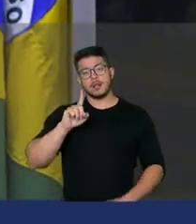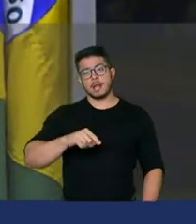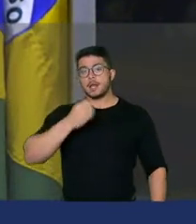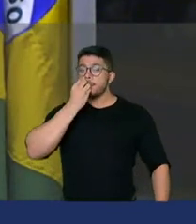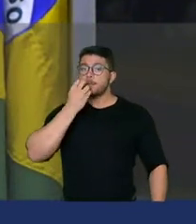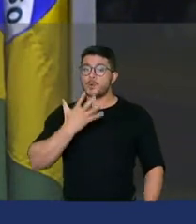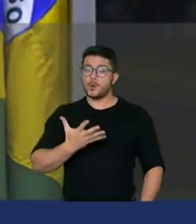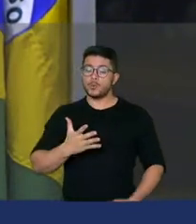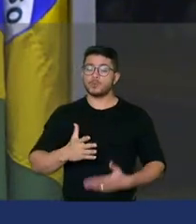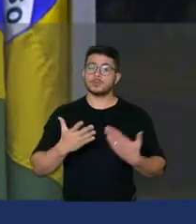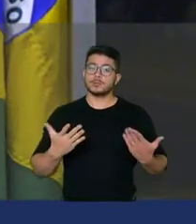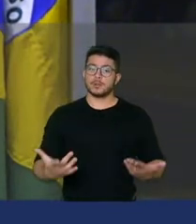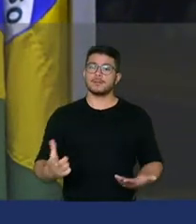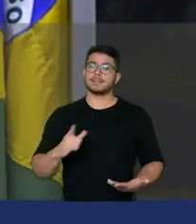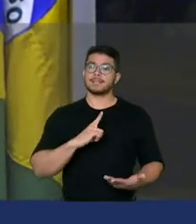QUE ISTO É BOM... ELE TEM O